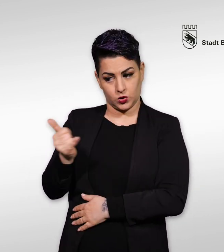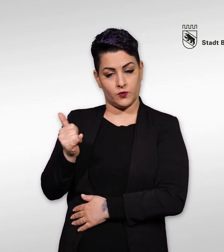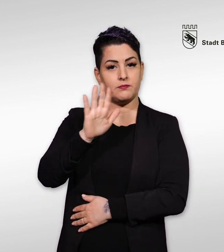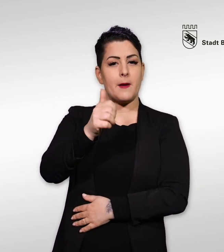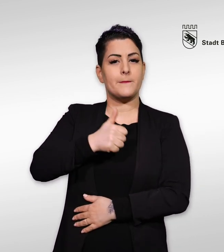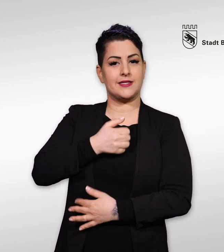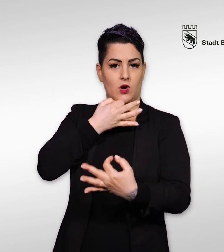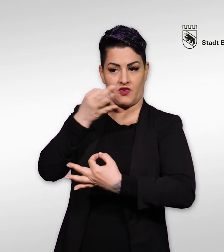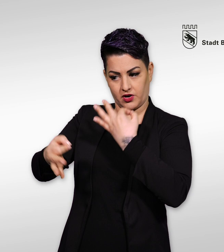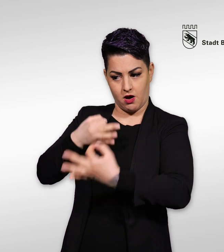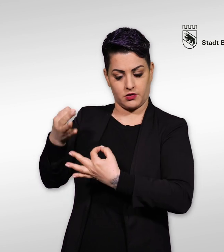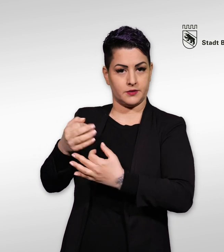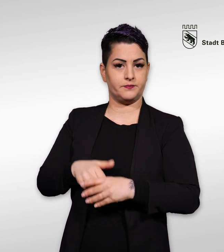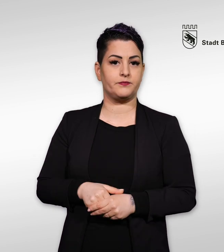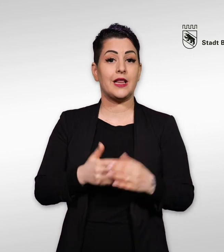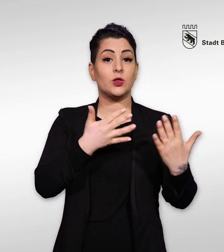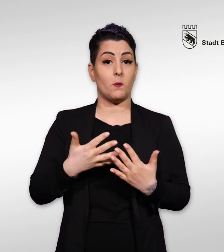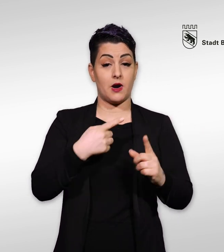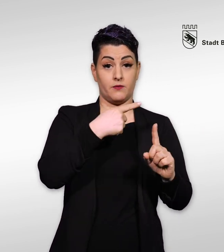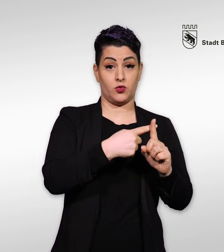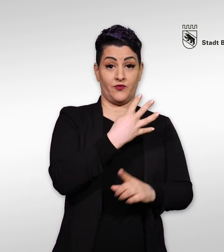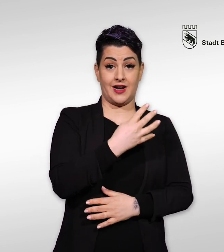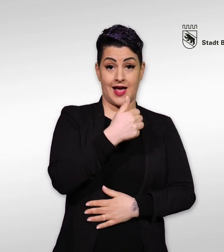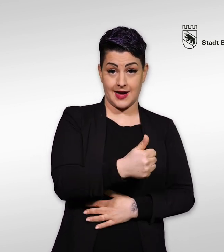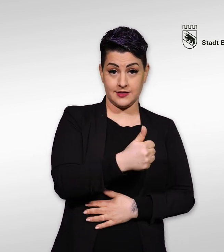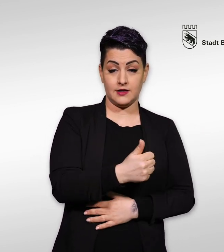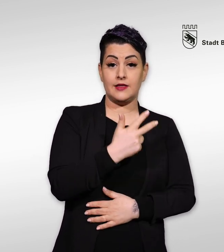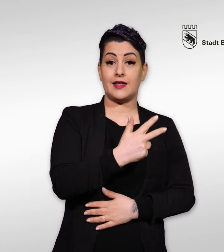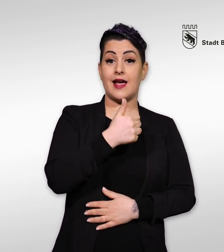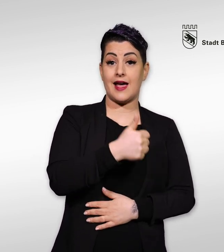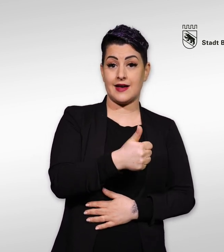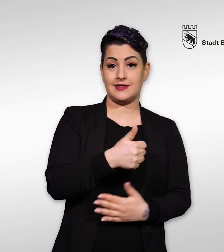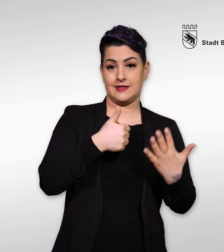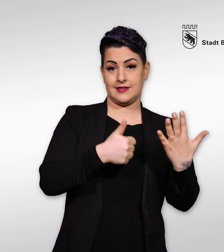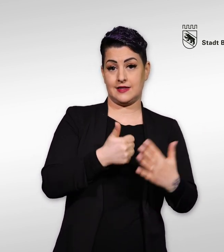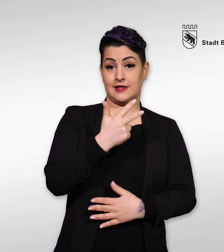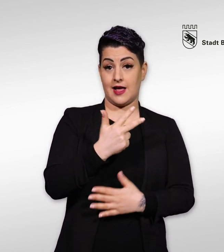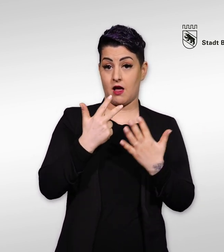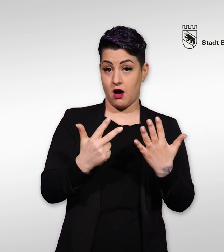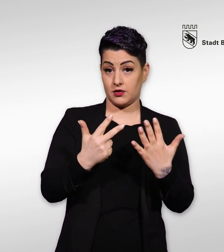Die Nummer lautet: +41 31 638 98 98